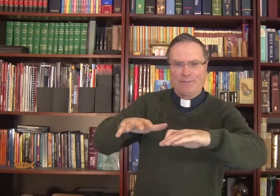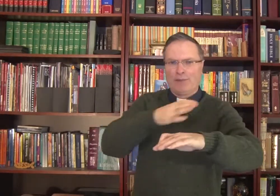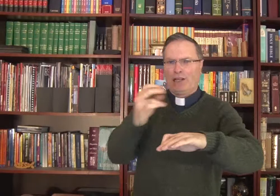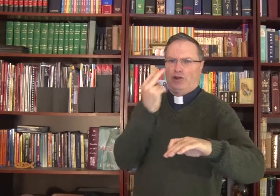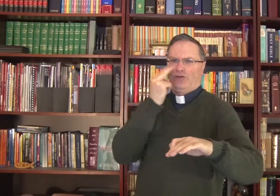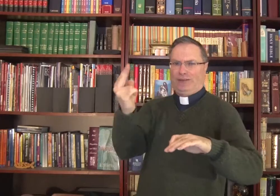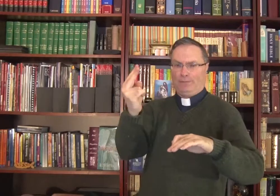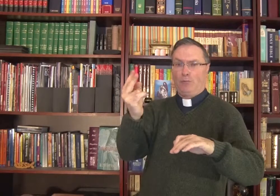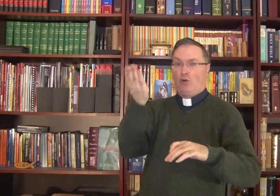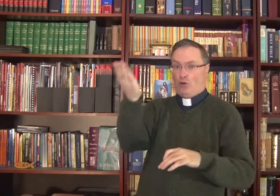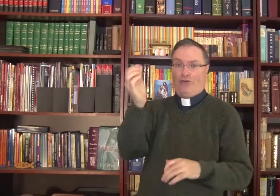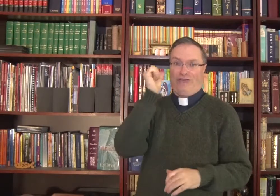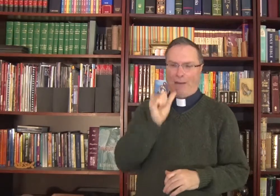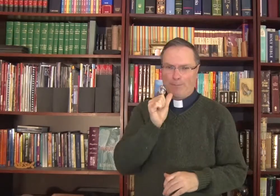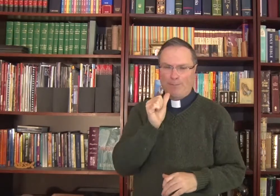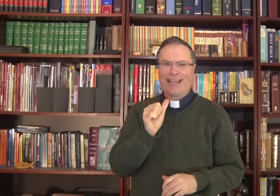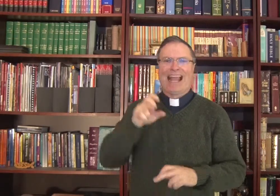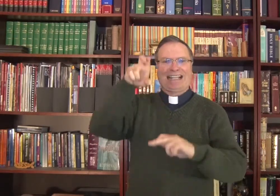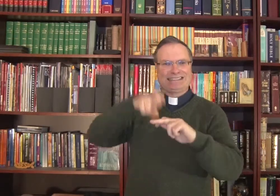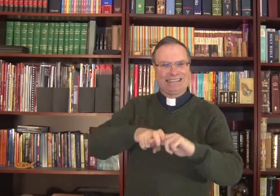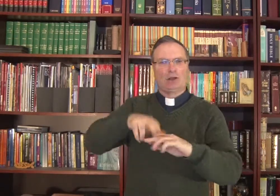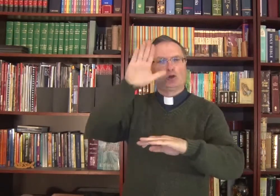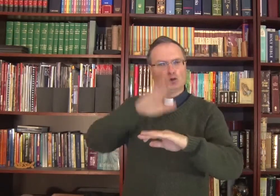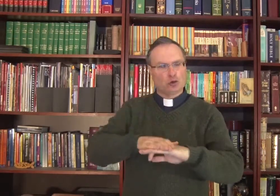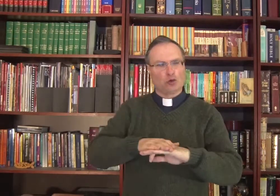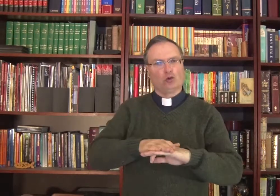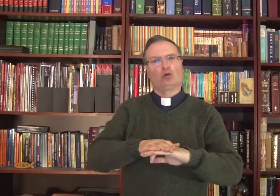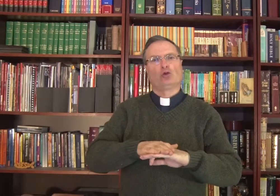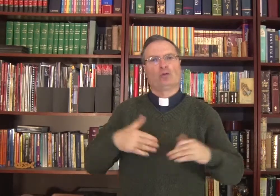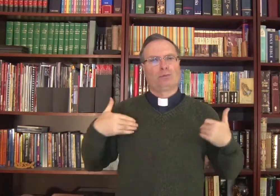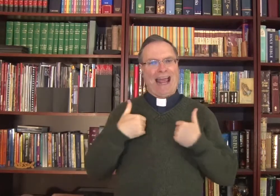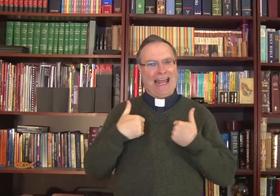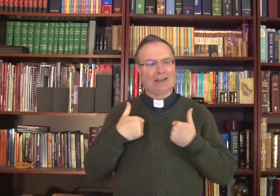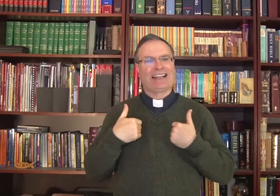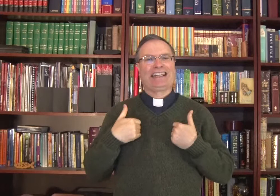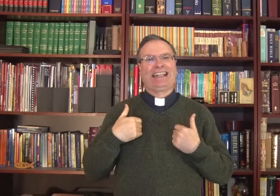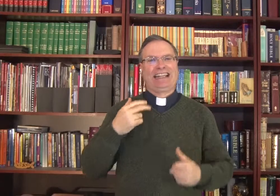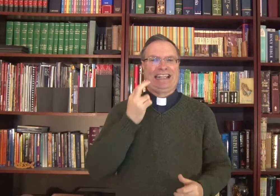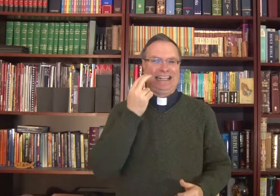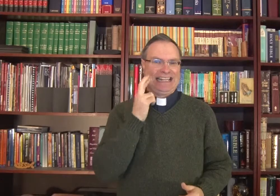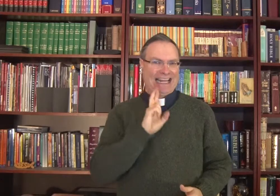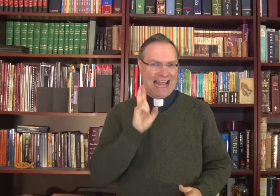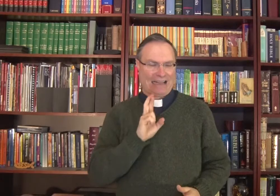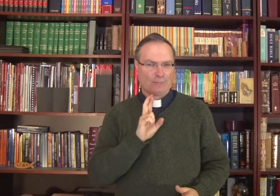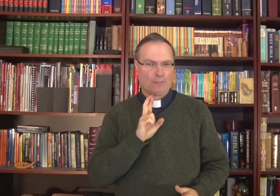et je vis une femme assise sur une bête écarlate,